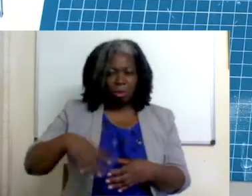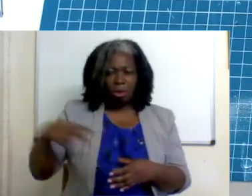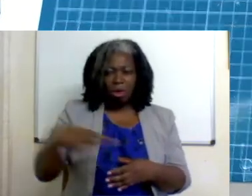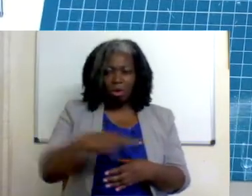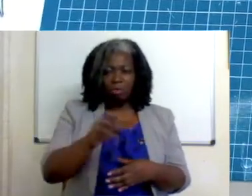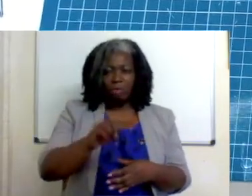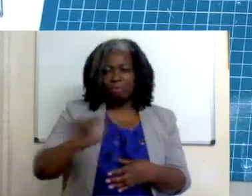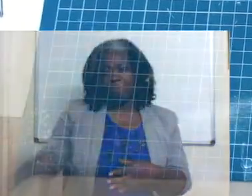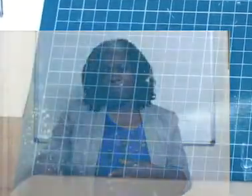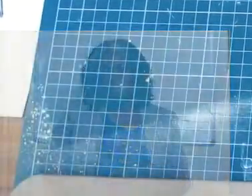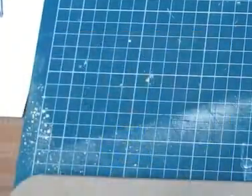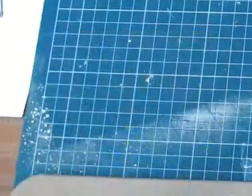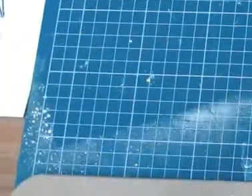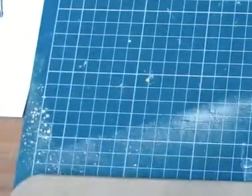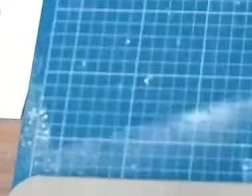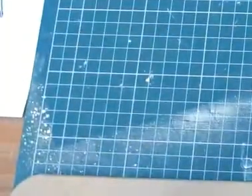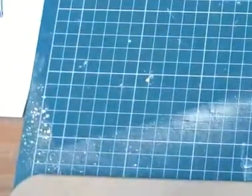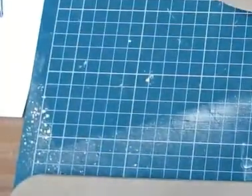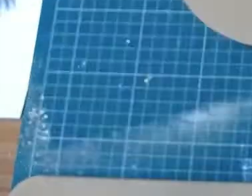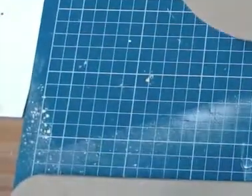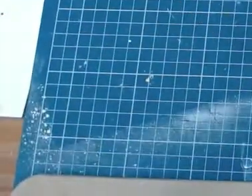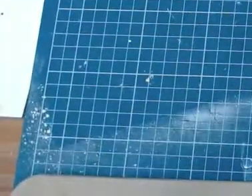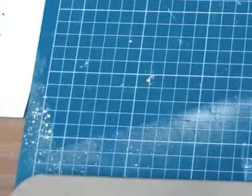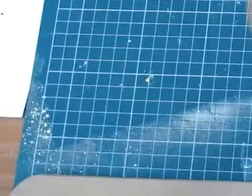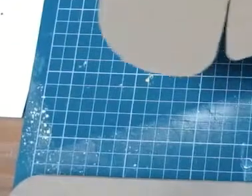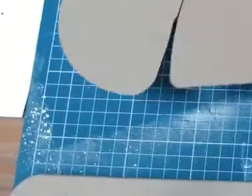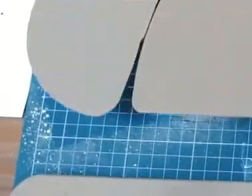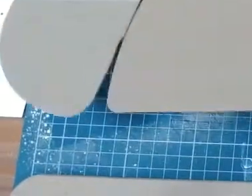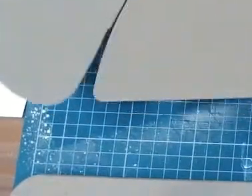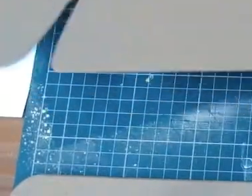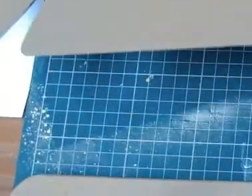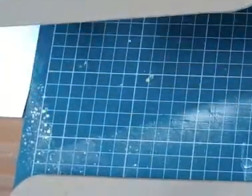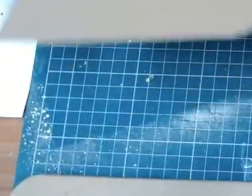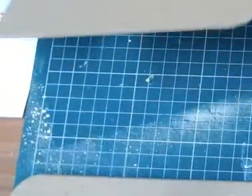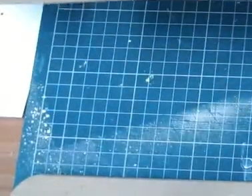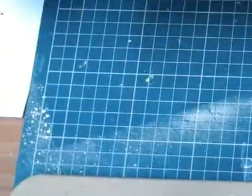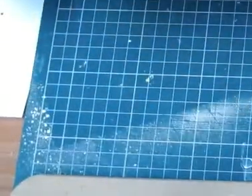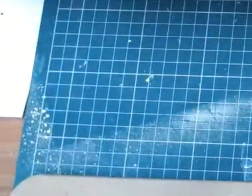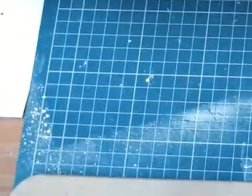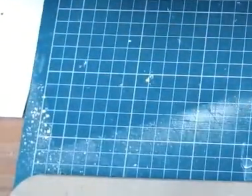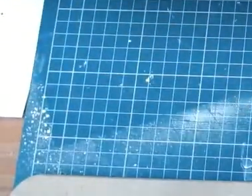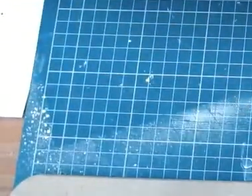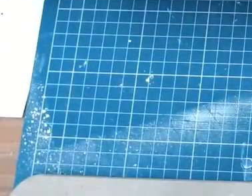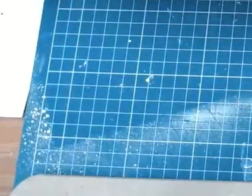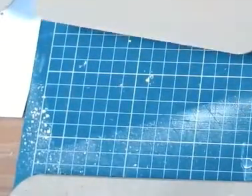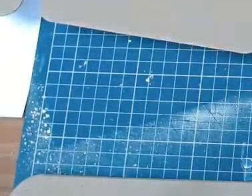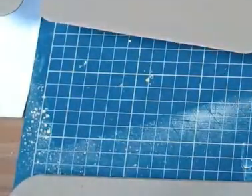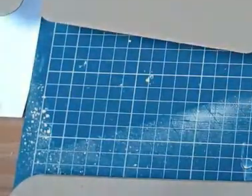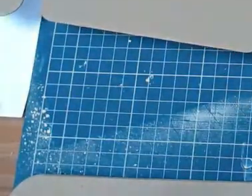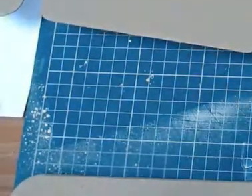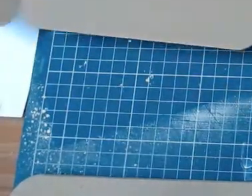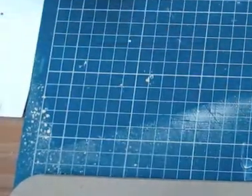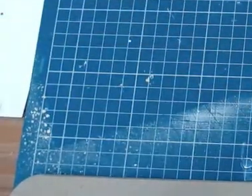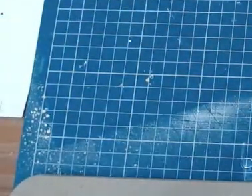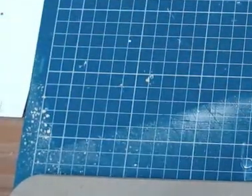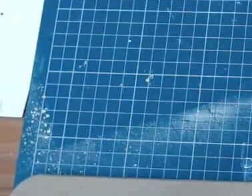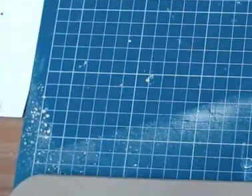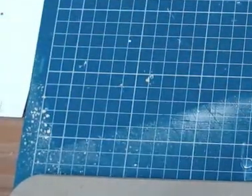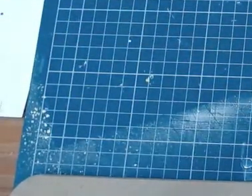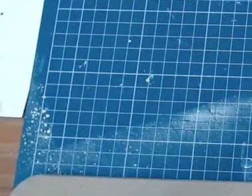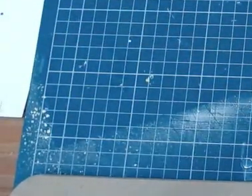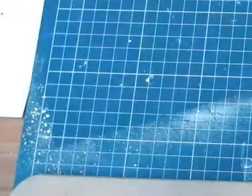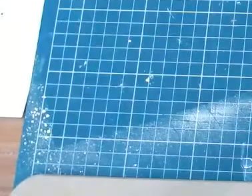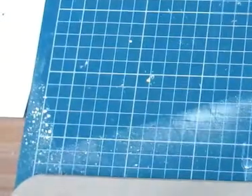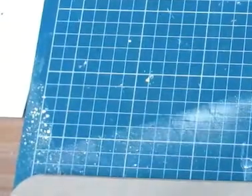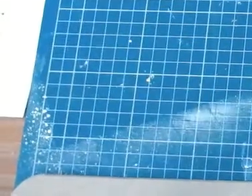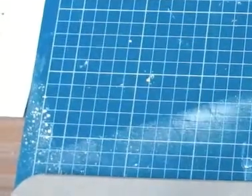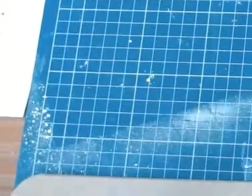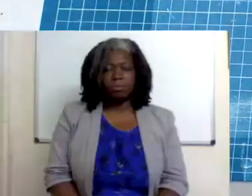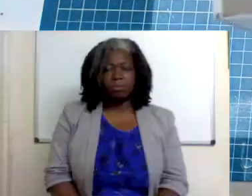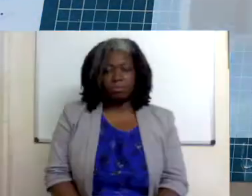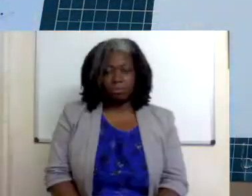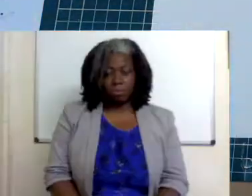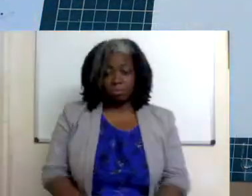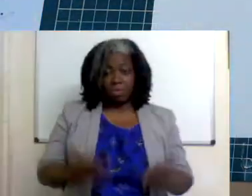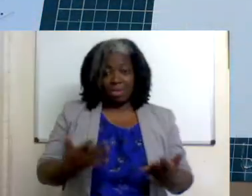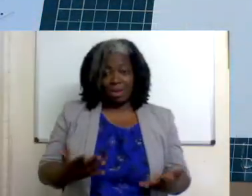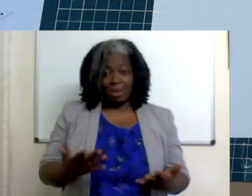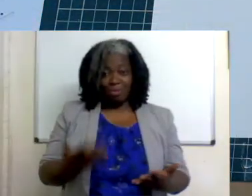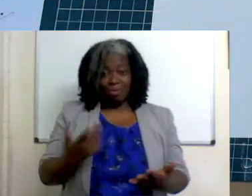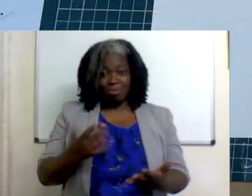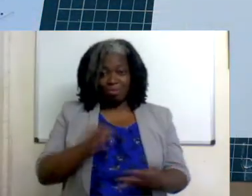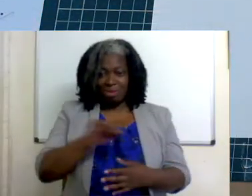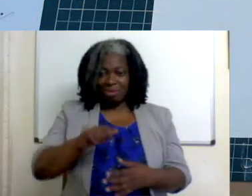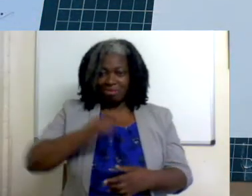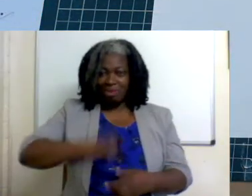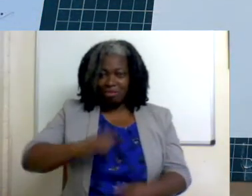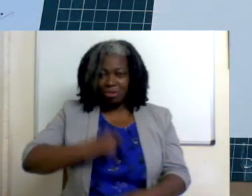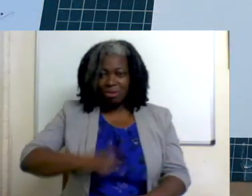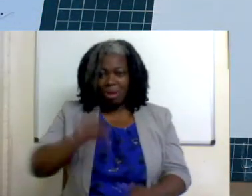uplne odstrihnu. Tak, ted si muzeme nakreslit